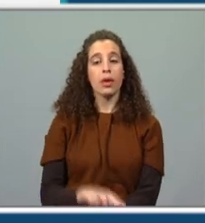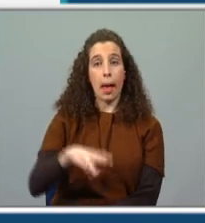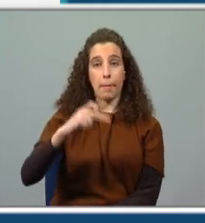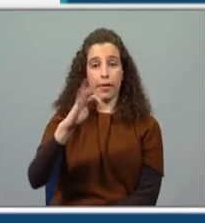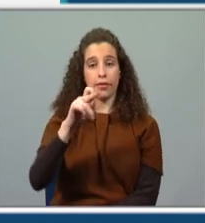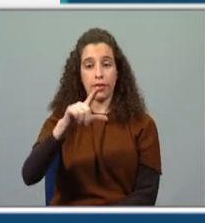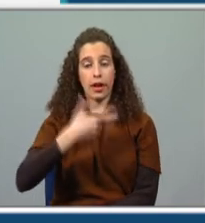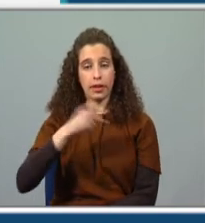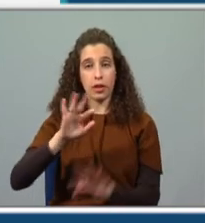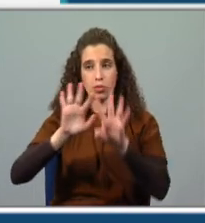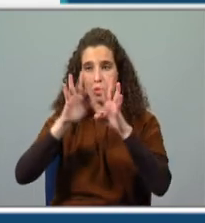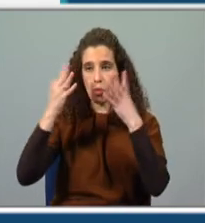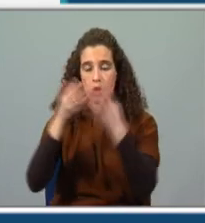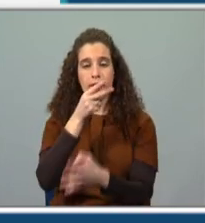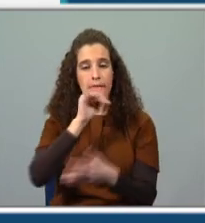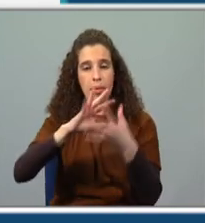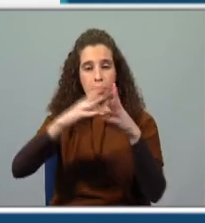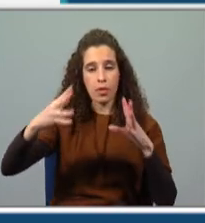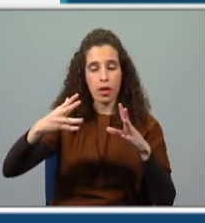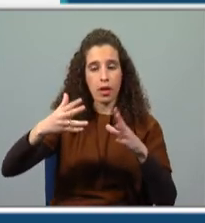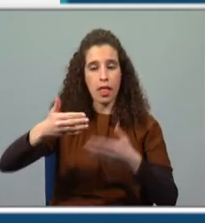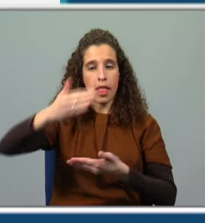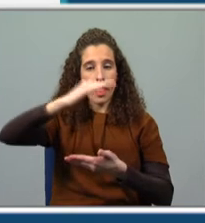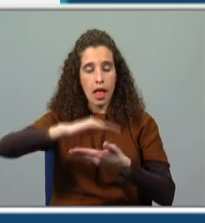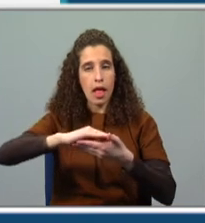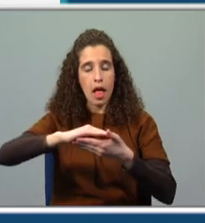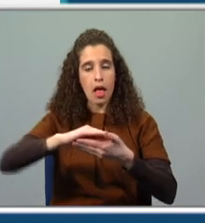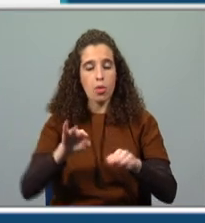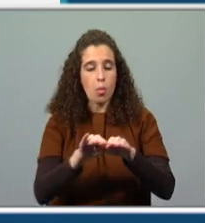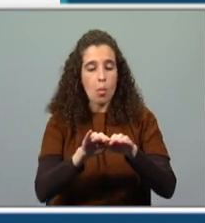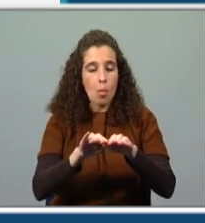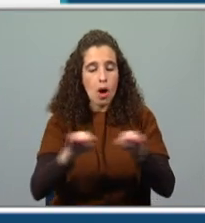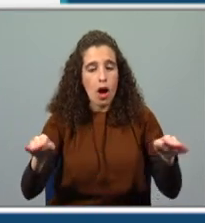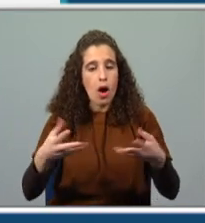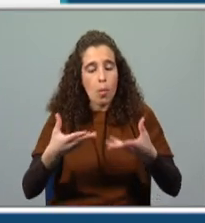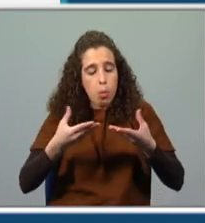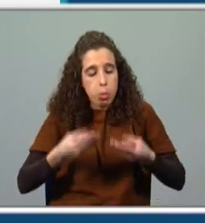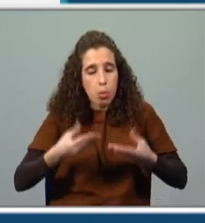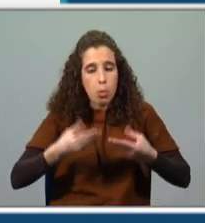globo terrestre deitado o que numa caminha com uma almofada Portanto o que 地球儀躺著什麼走路帶枕頭那又怎樣